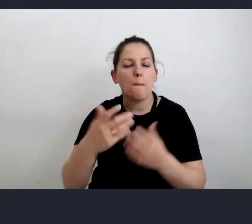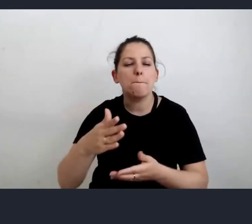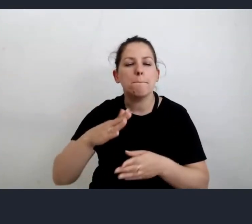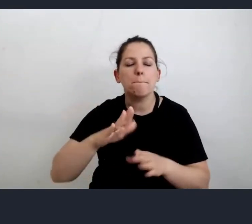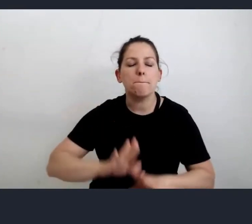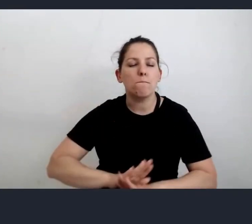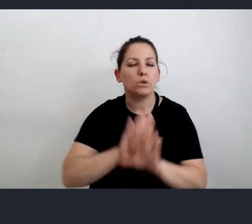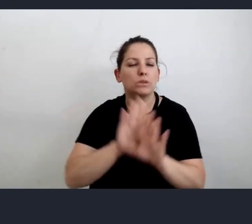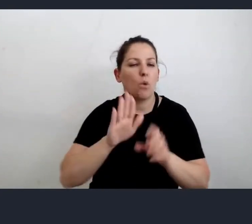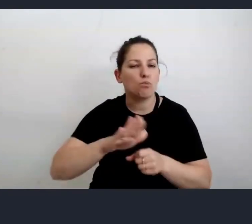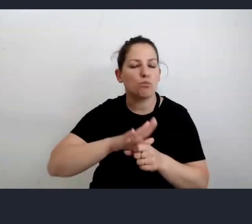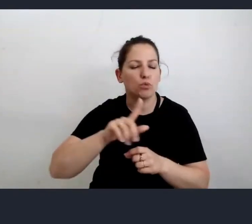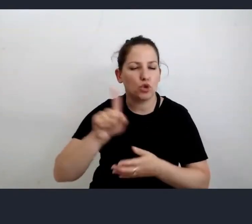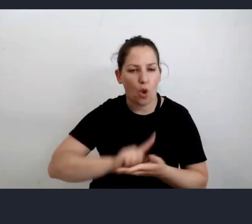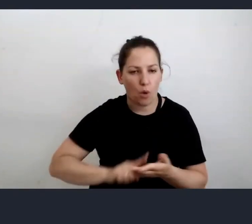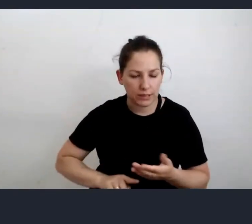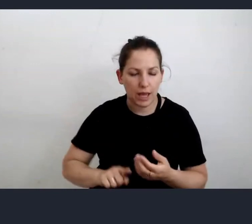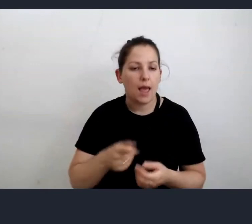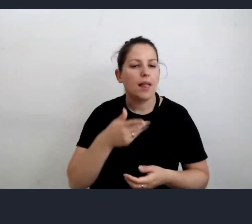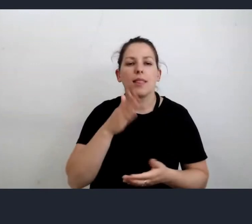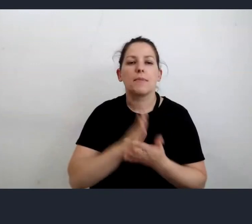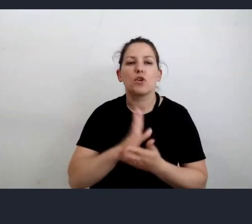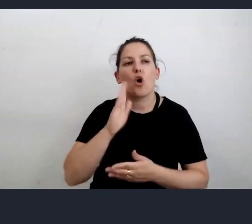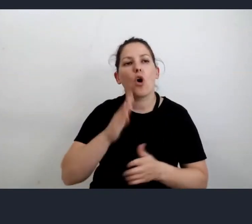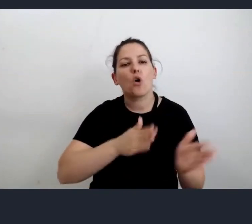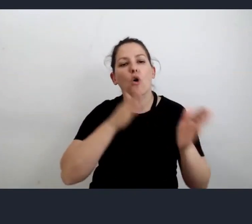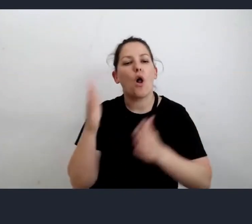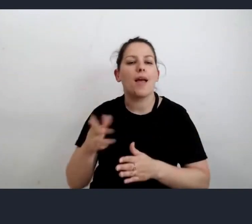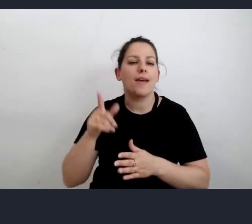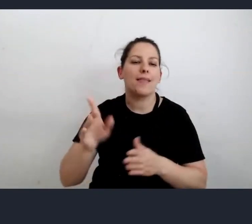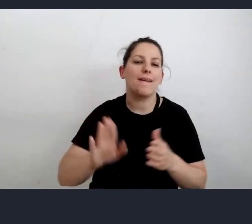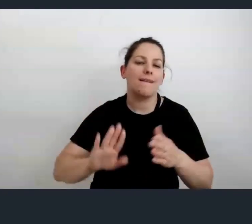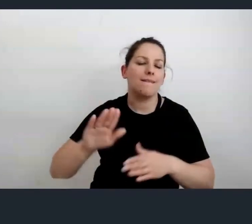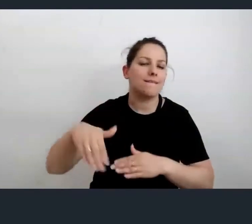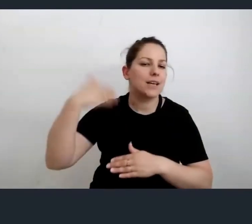i to nie będzie kolejny występ pana ministra Grzegorza Pudy,